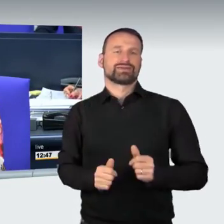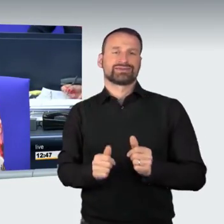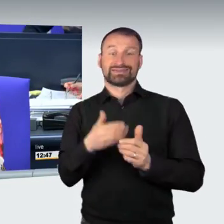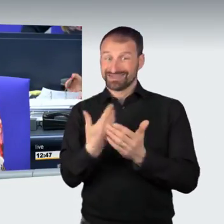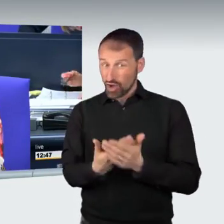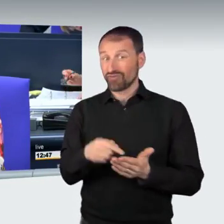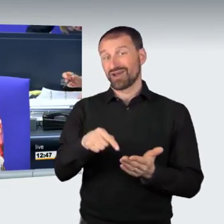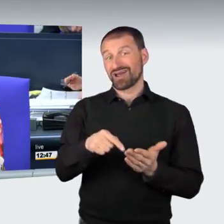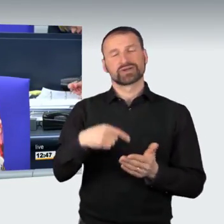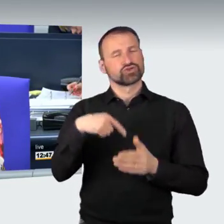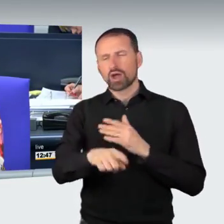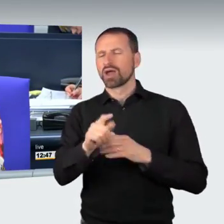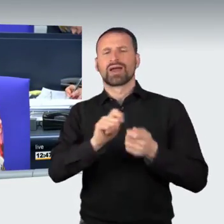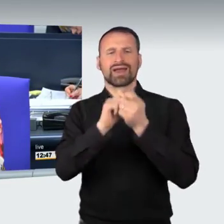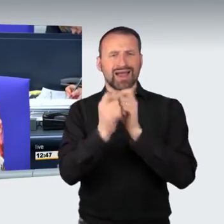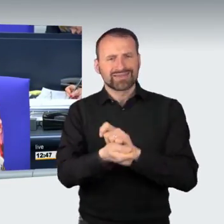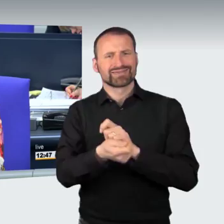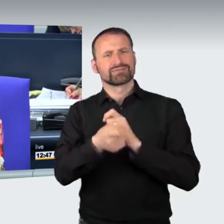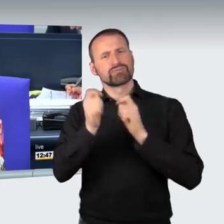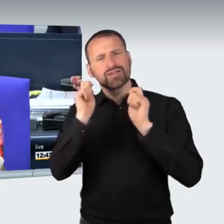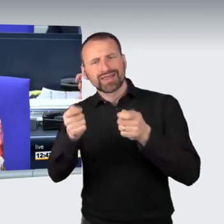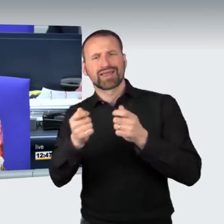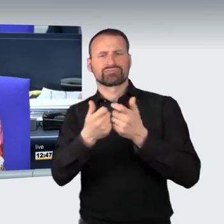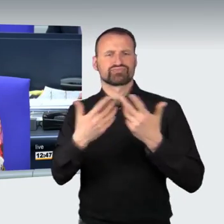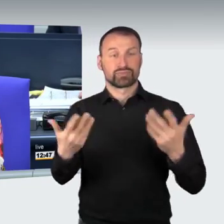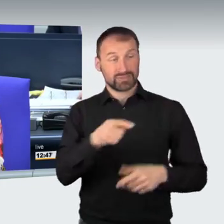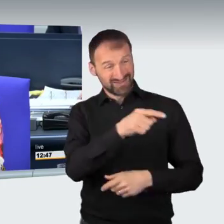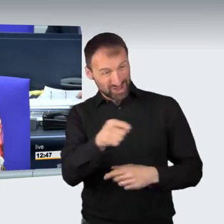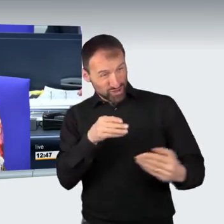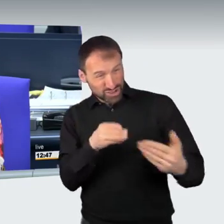sich an die Redezeiten zu halten. Wir sind schon jetzt unglaublich weit darüber.